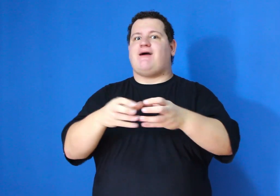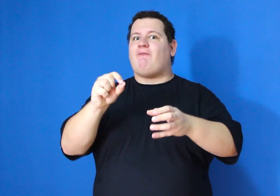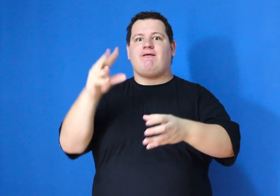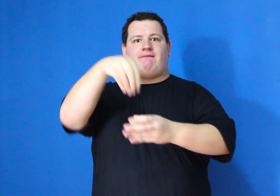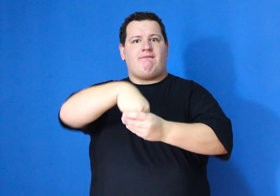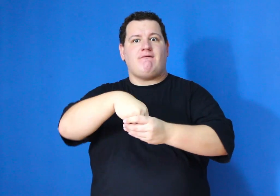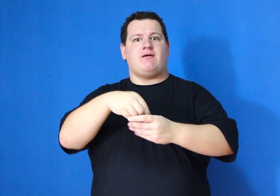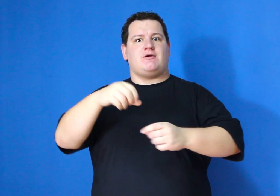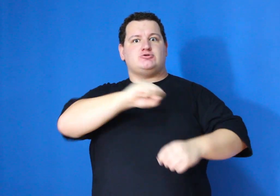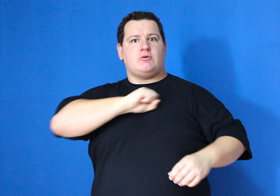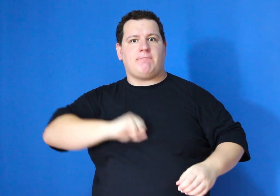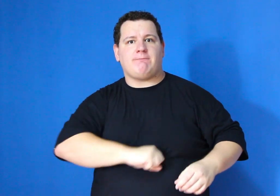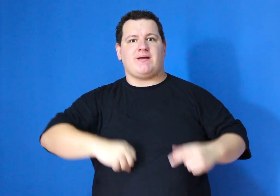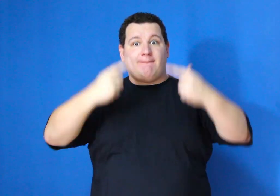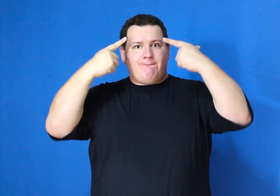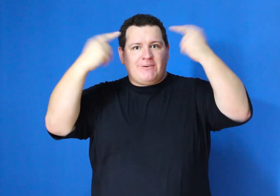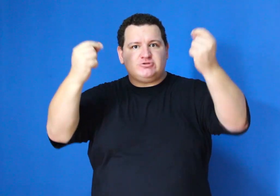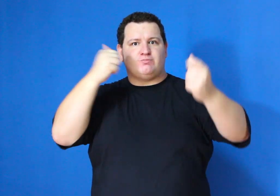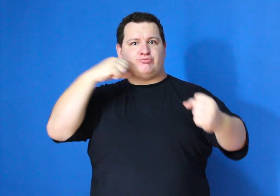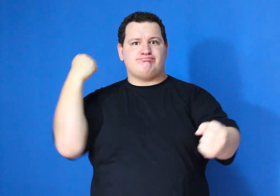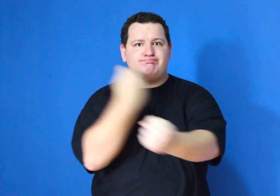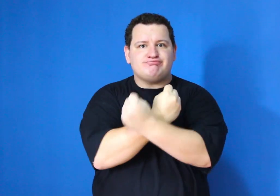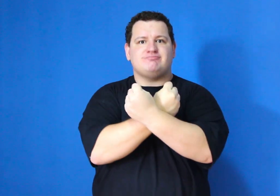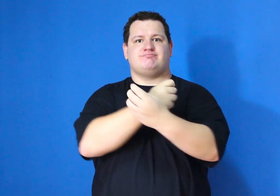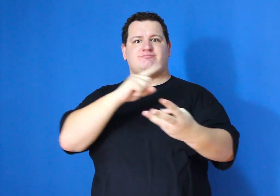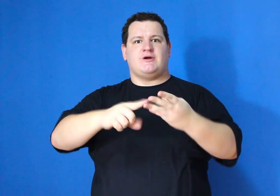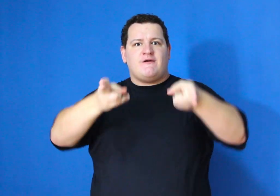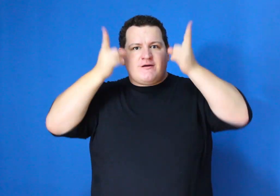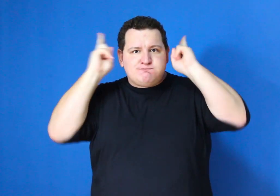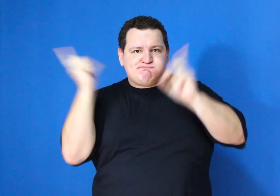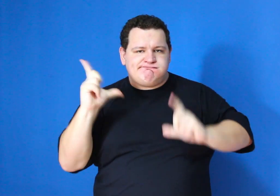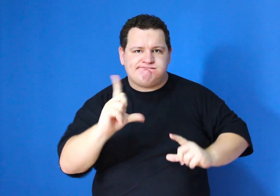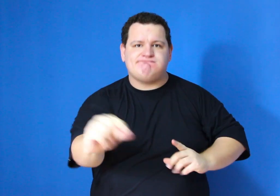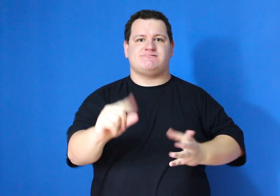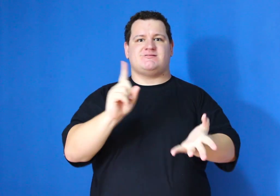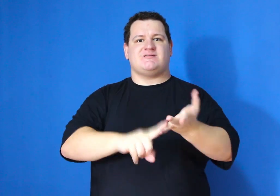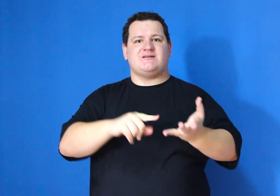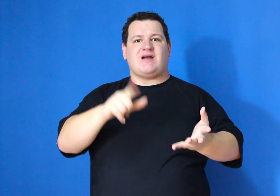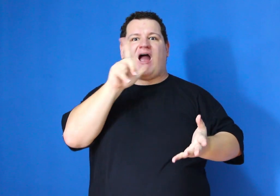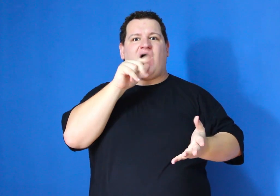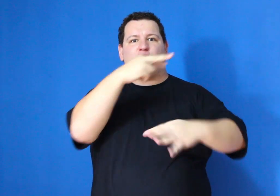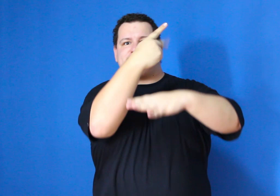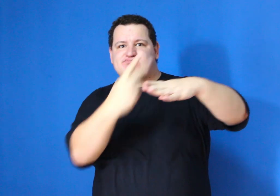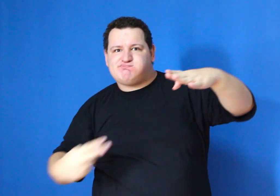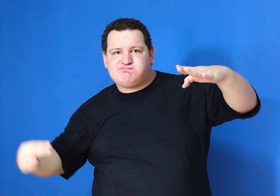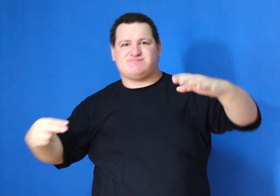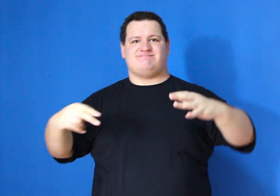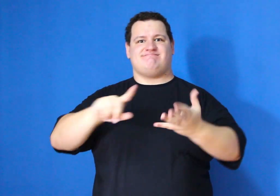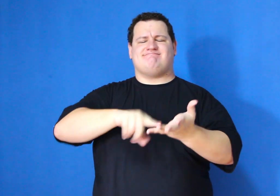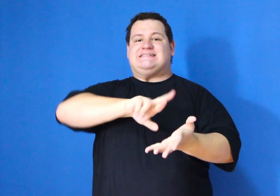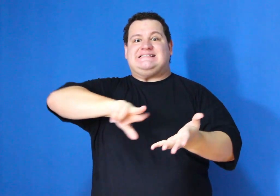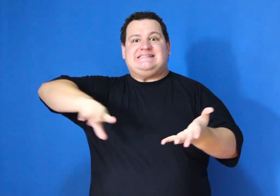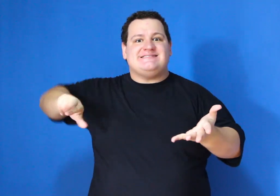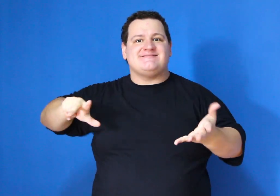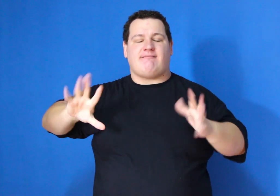O grupo reúne Superman, Batman, Mulher Maravilha, Flash, Aquaman e outros.